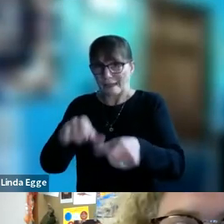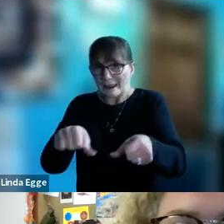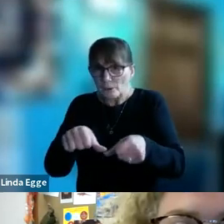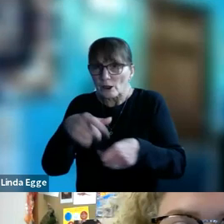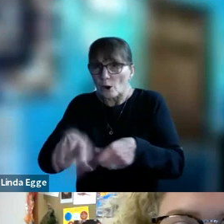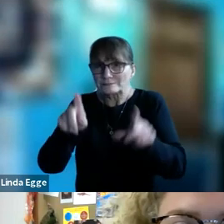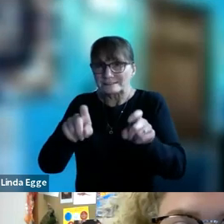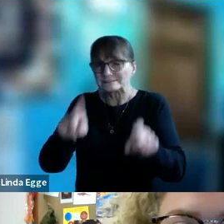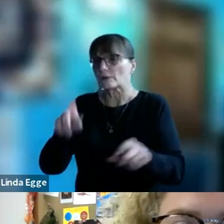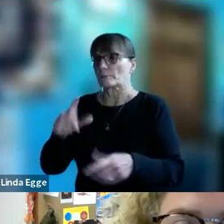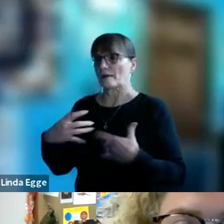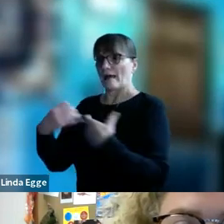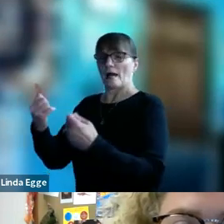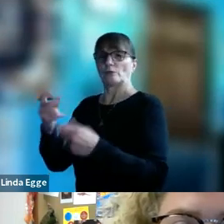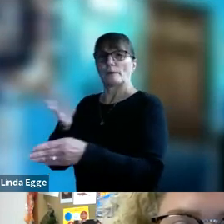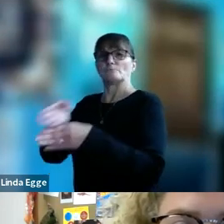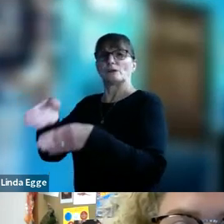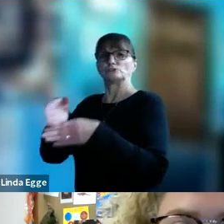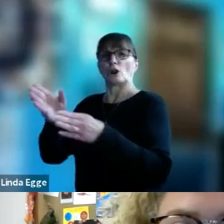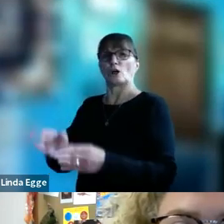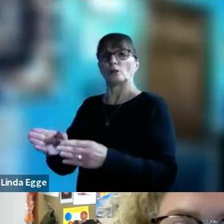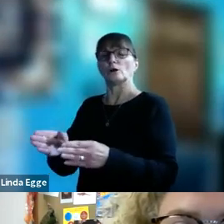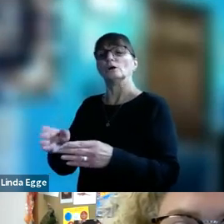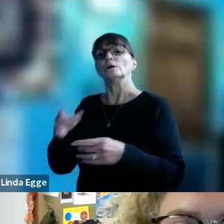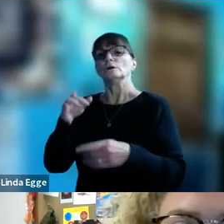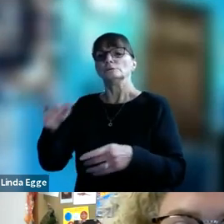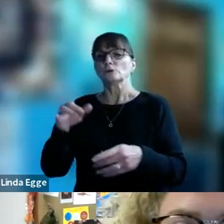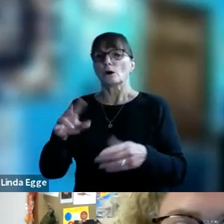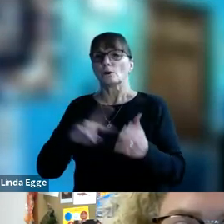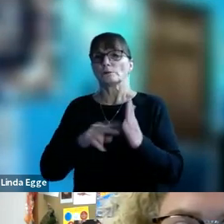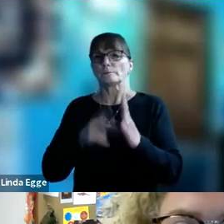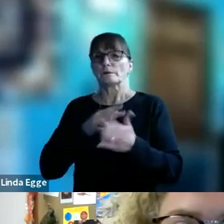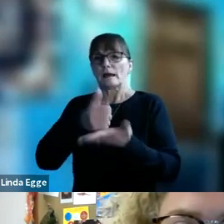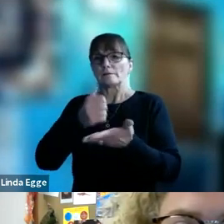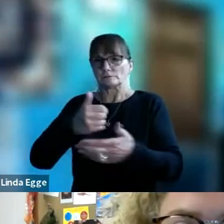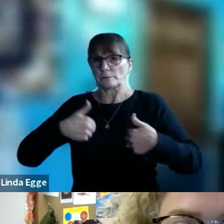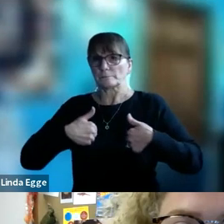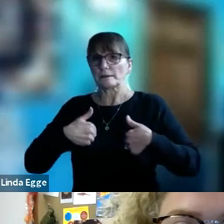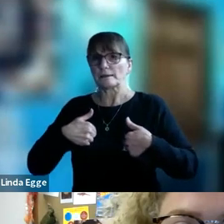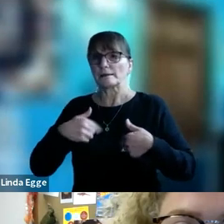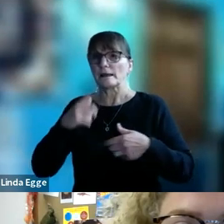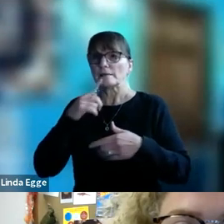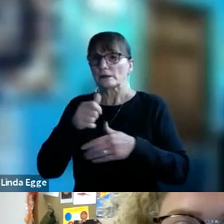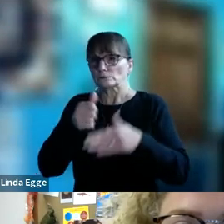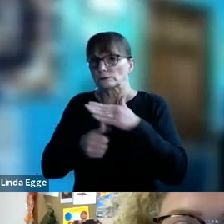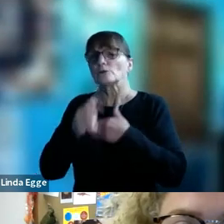por un profesional sanitario? Creo que sería útil para mí. Eso corresponde a información funcional,